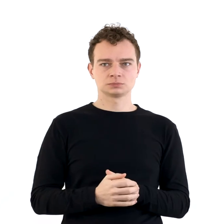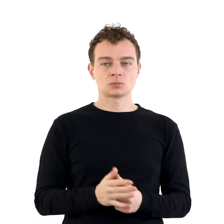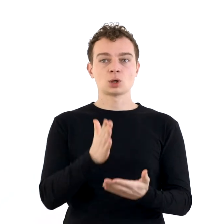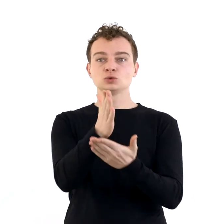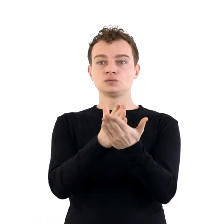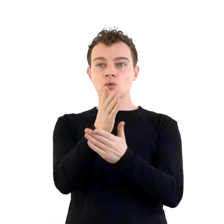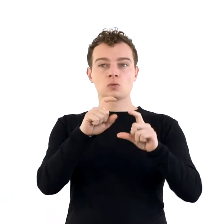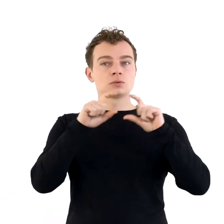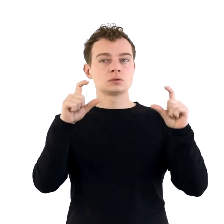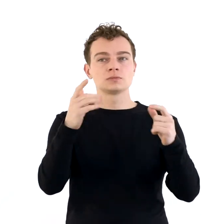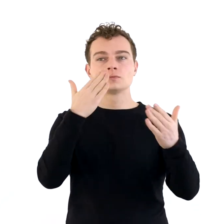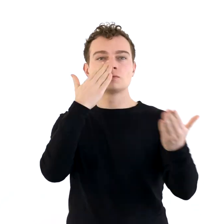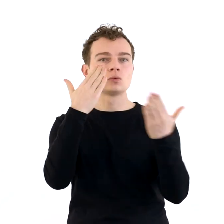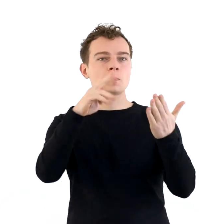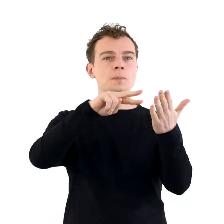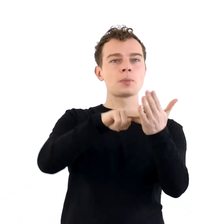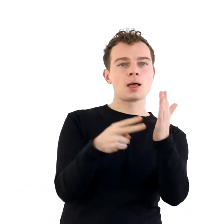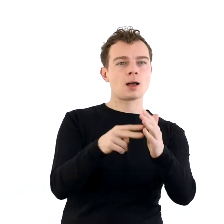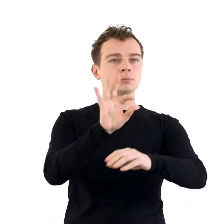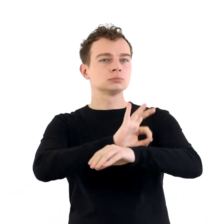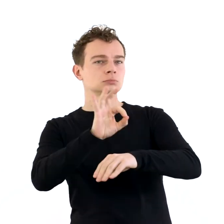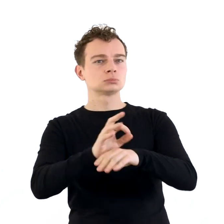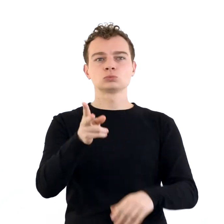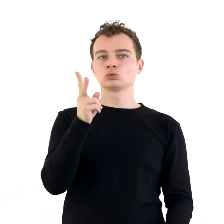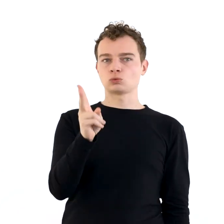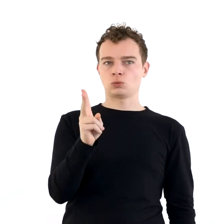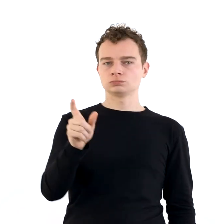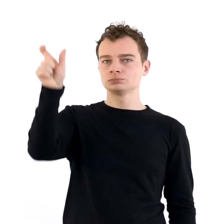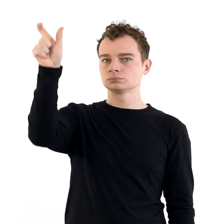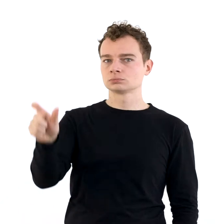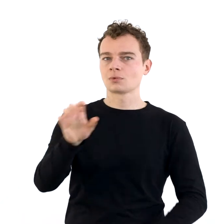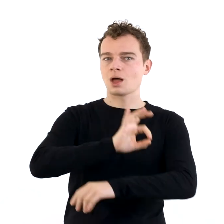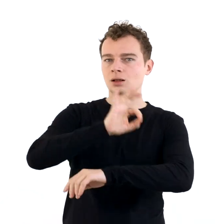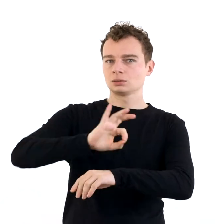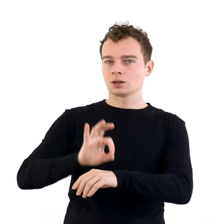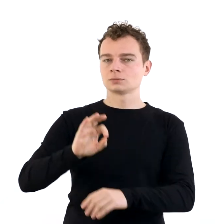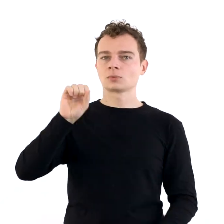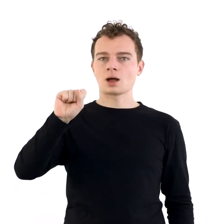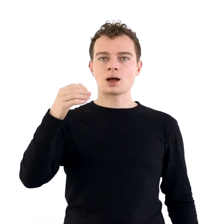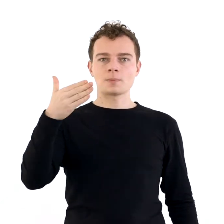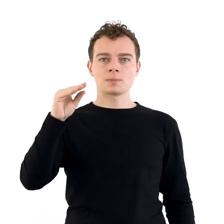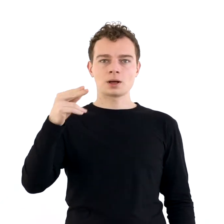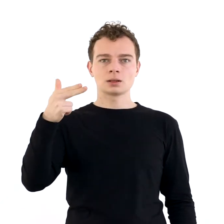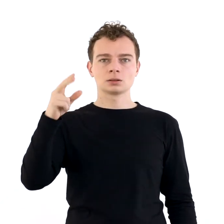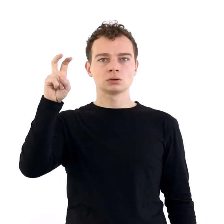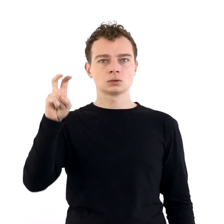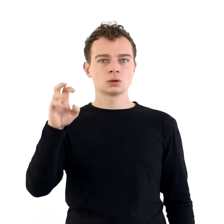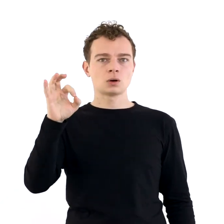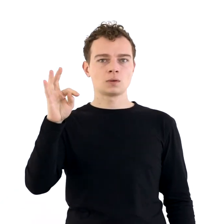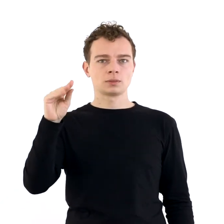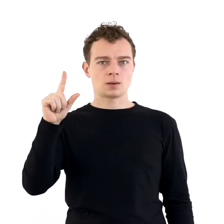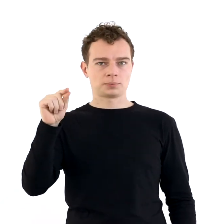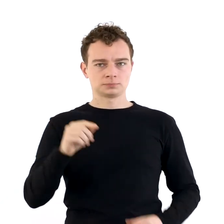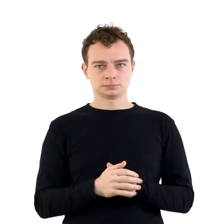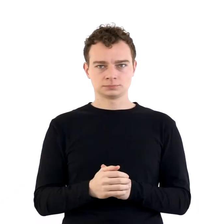Schemat wyglądu świątyń opracował architekt Amenhotep.